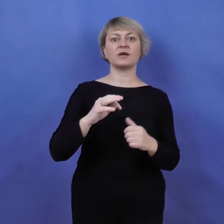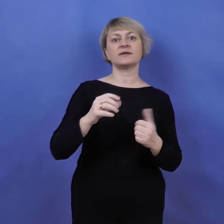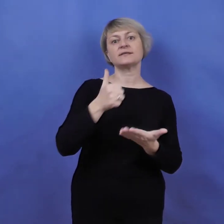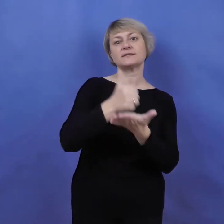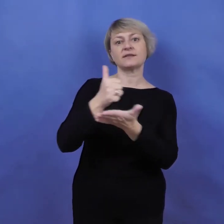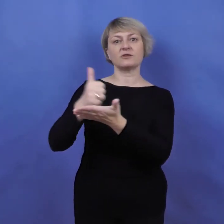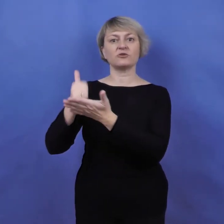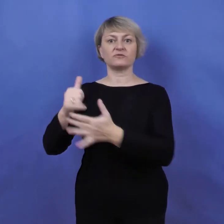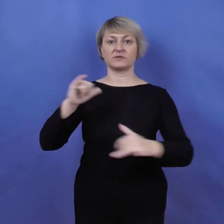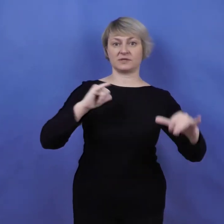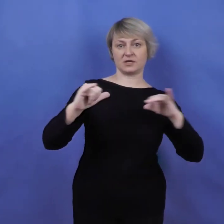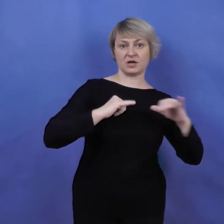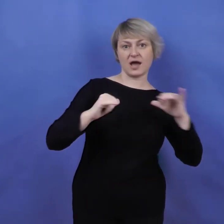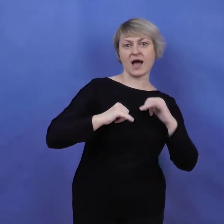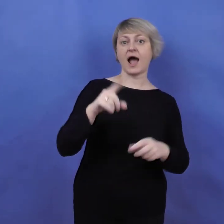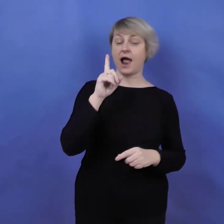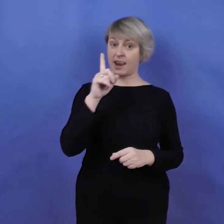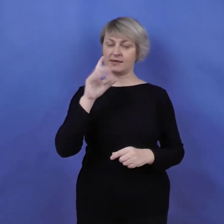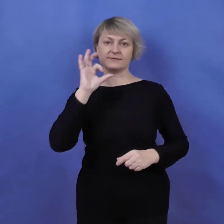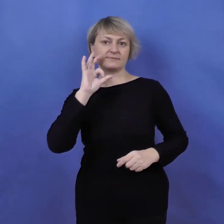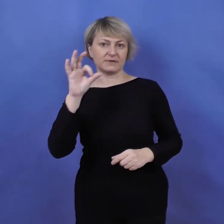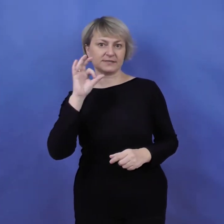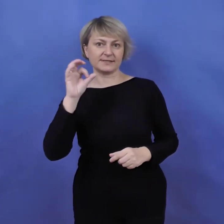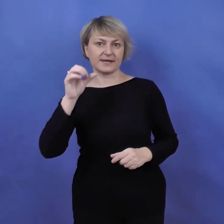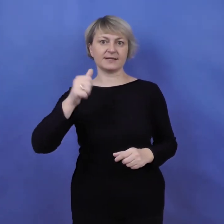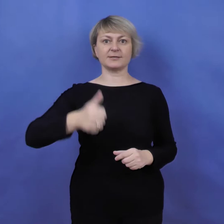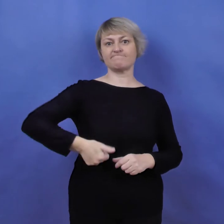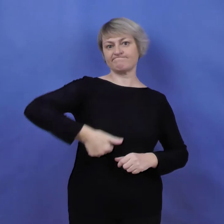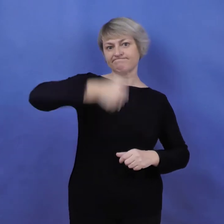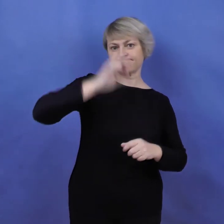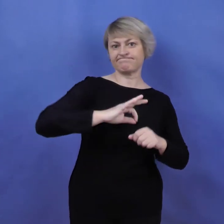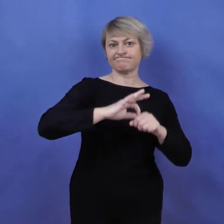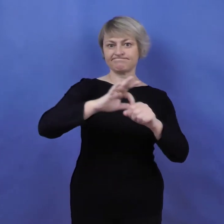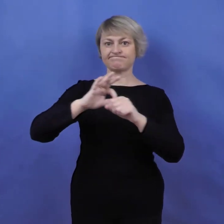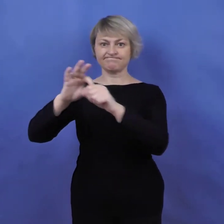a w szczególności dowodzenie działaniami ratowniczymi,